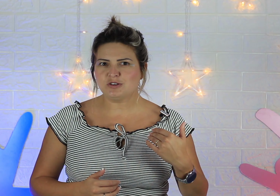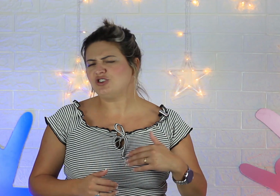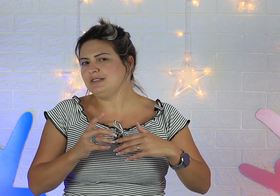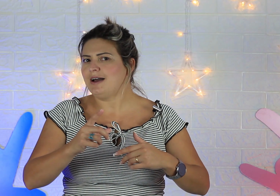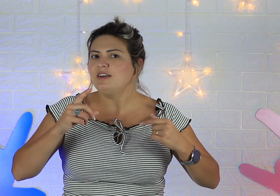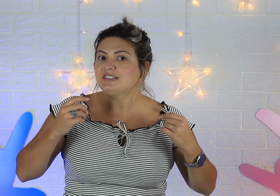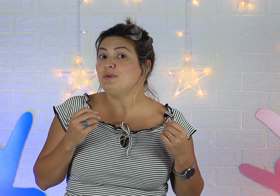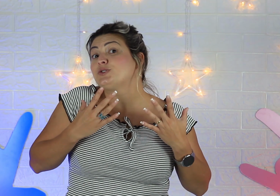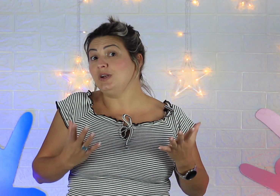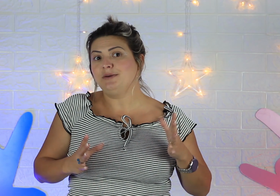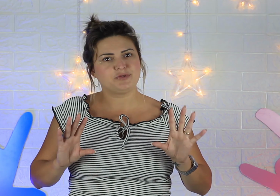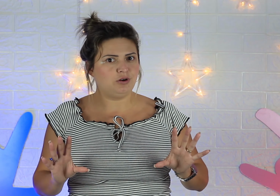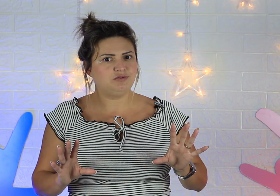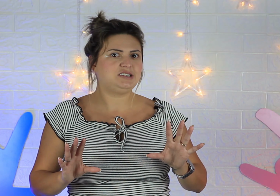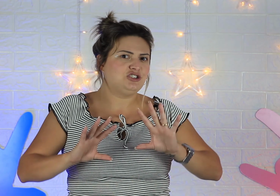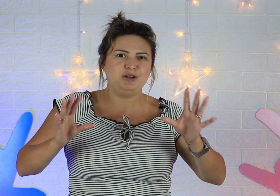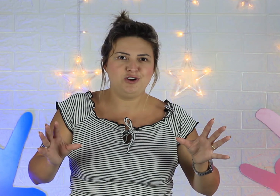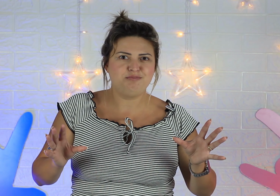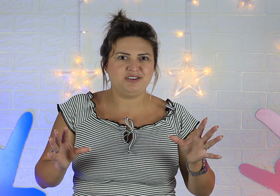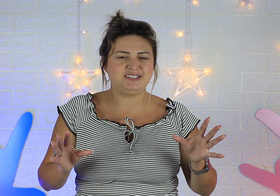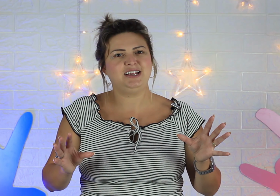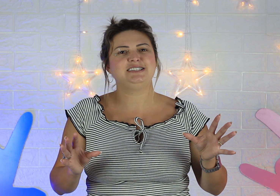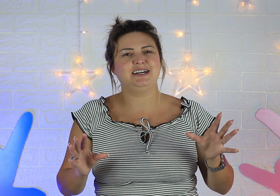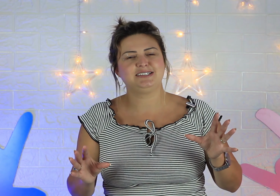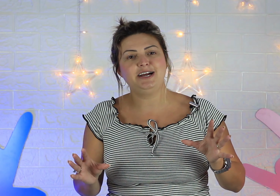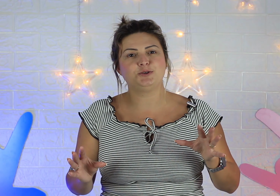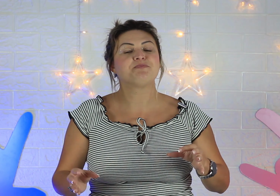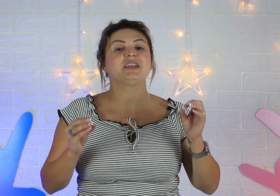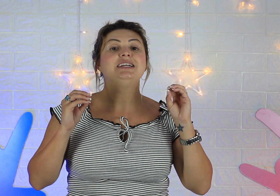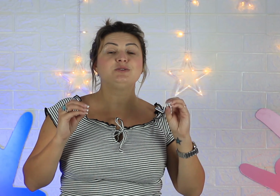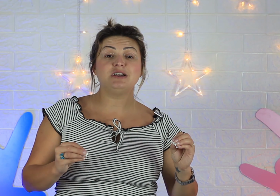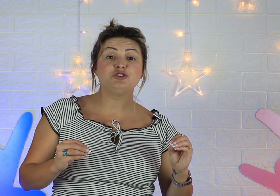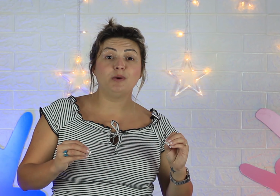se pouco eu posso te e você pode escolher qual que você acha melhor Para sinalizar certo então